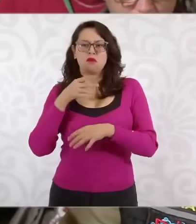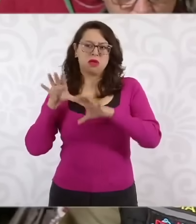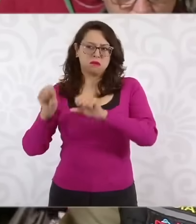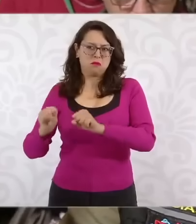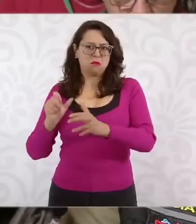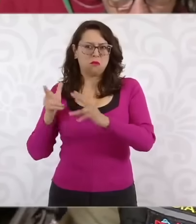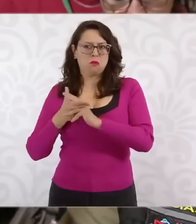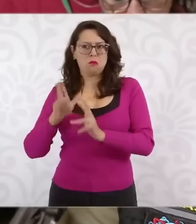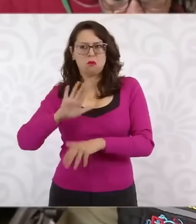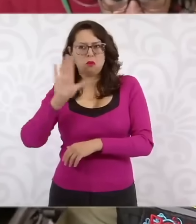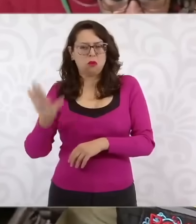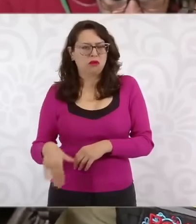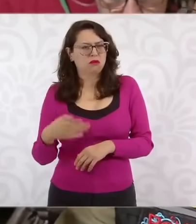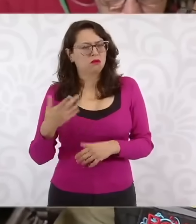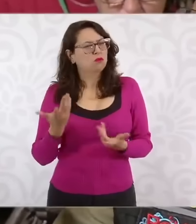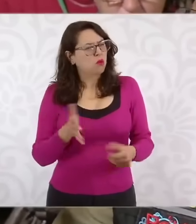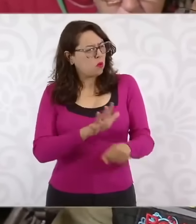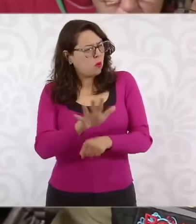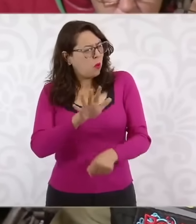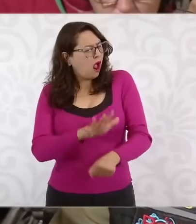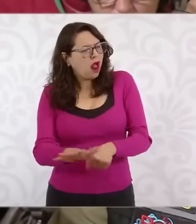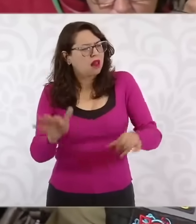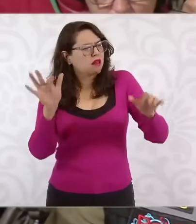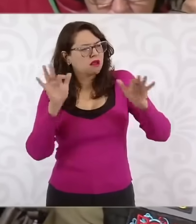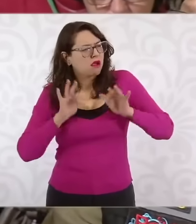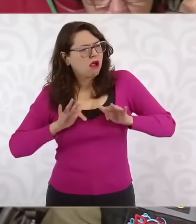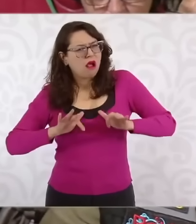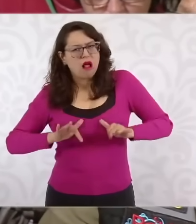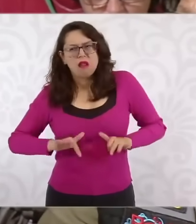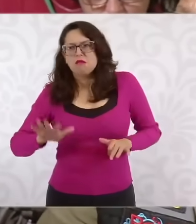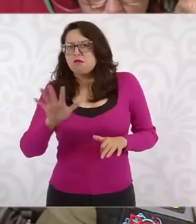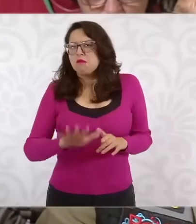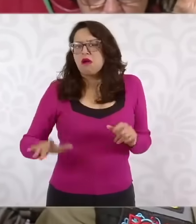a qué calma se refieren que volvió no solo en Jalisco, sino en el país, en estos 20 estados,